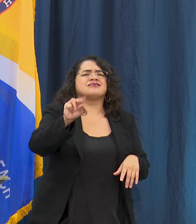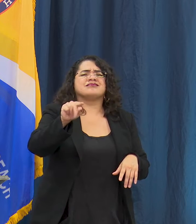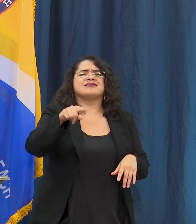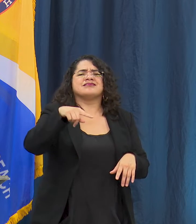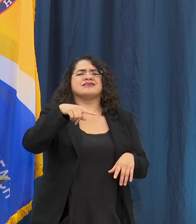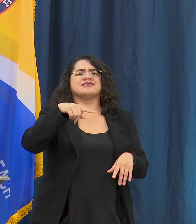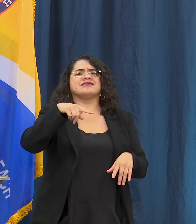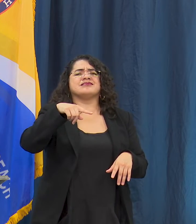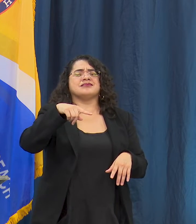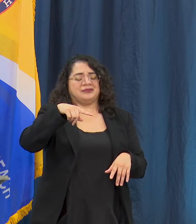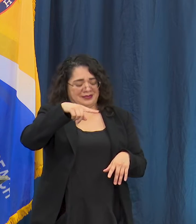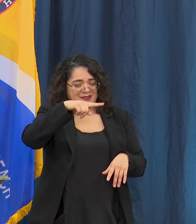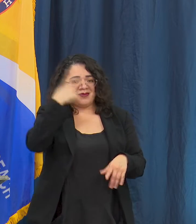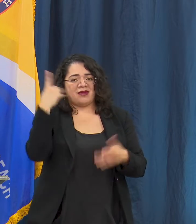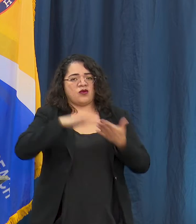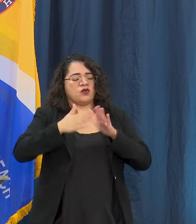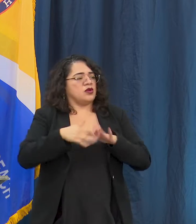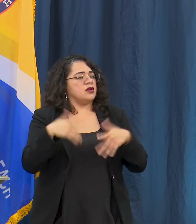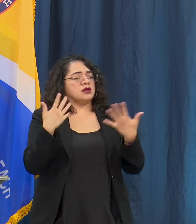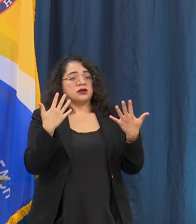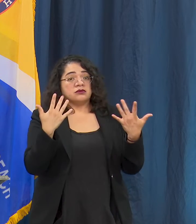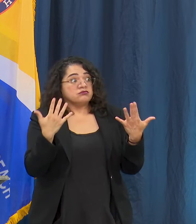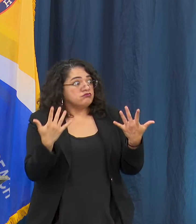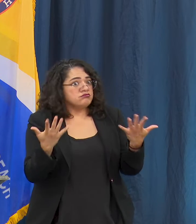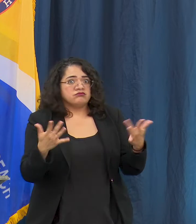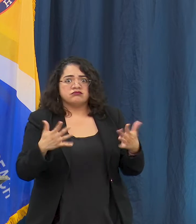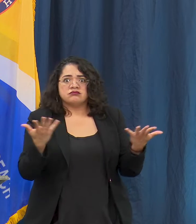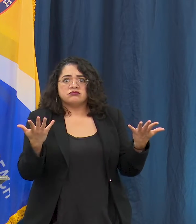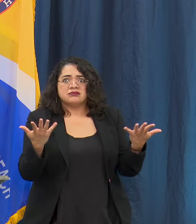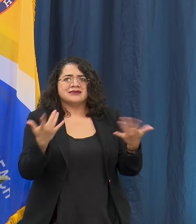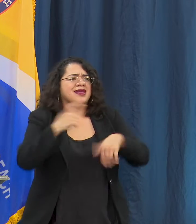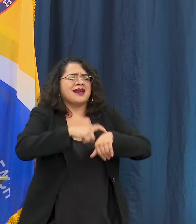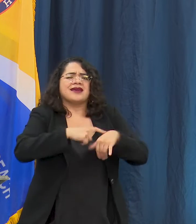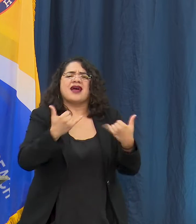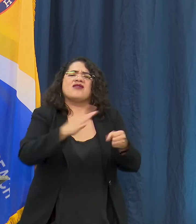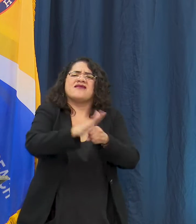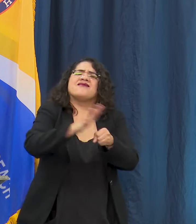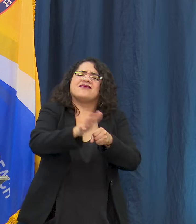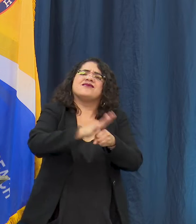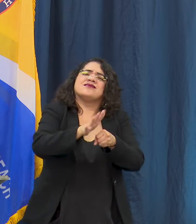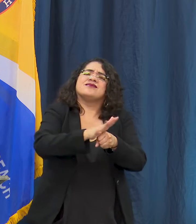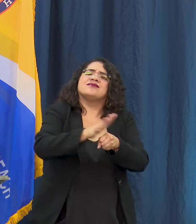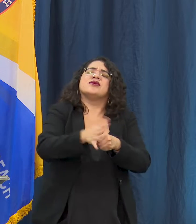asegurarnos que la vista trabajando juntos para poder en train are a los